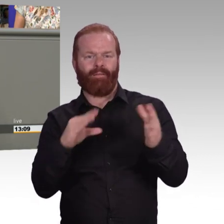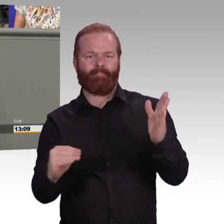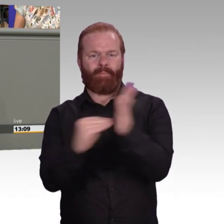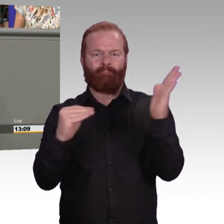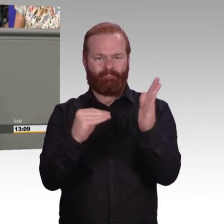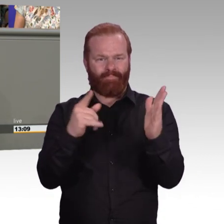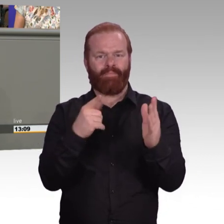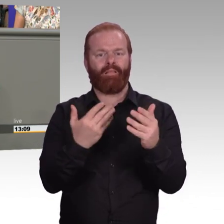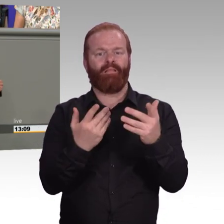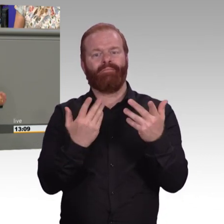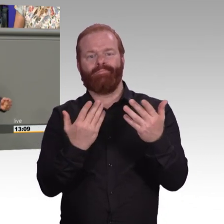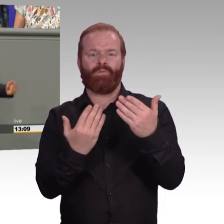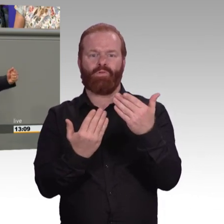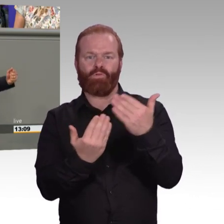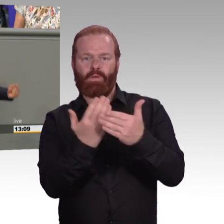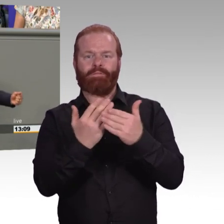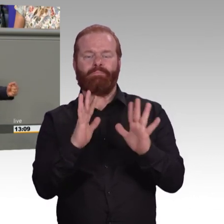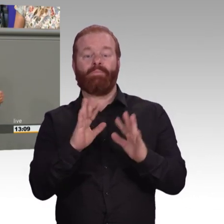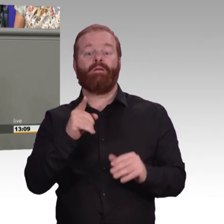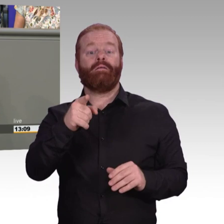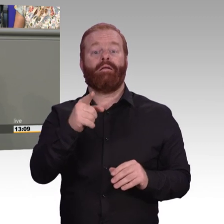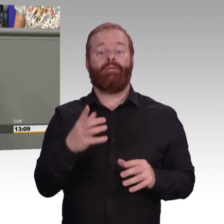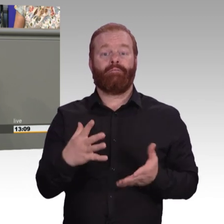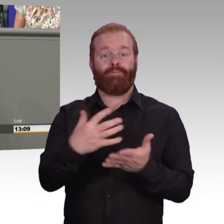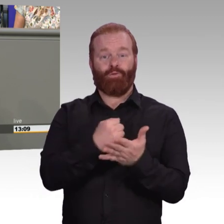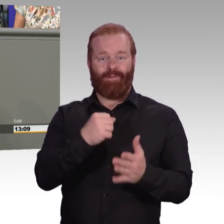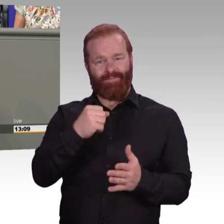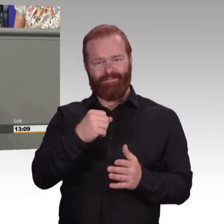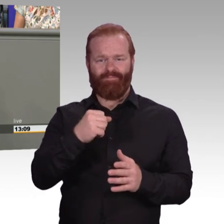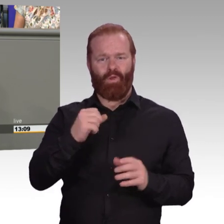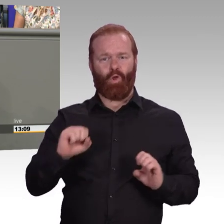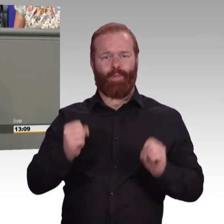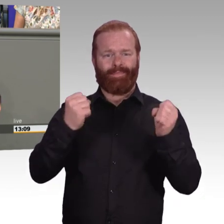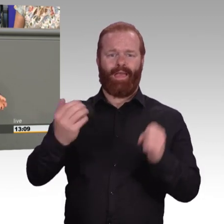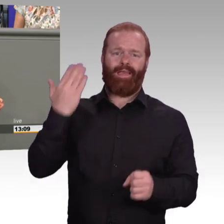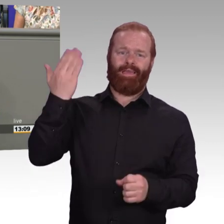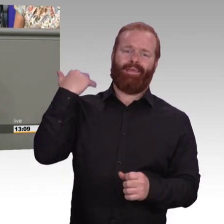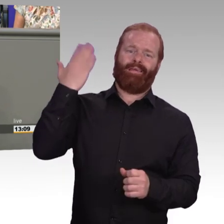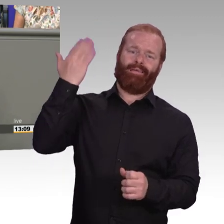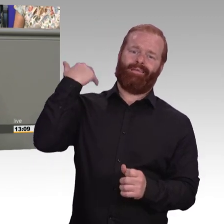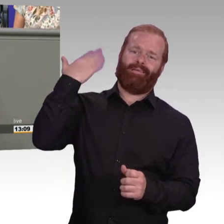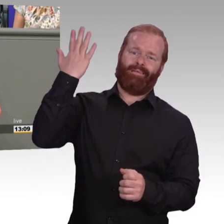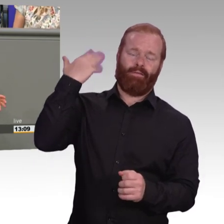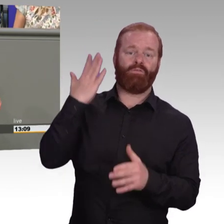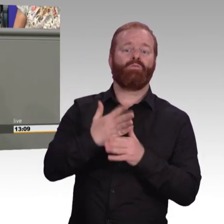wie man die Rechte von Kindern am besten verankern und ermöglichen kann. Und deshalb müssen wir sehen,